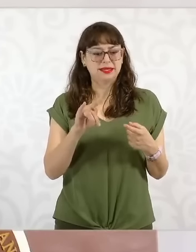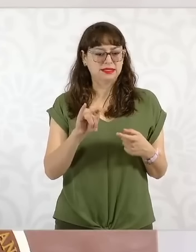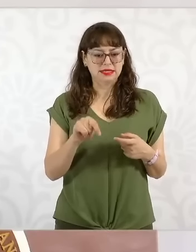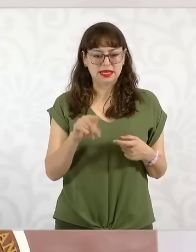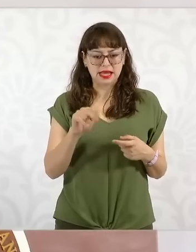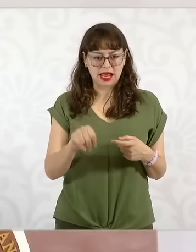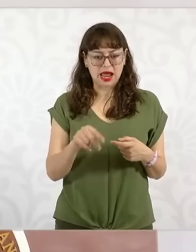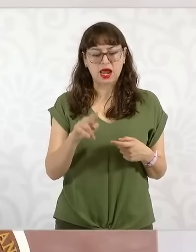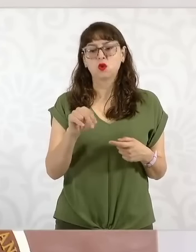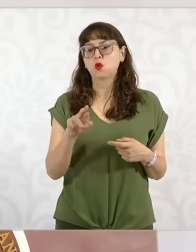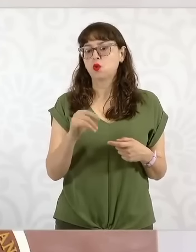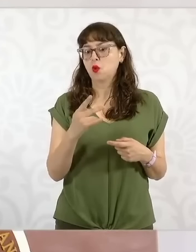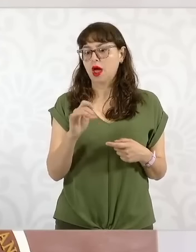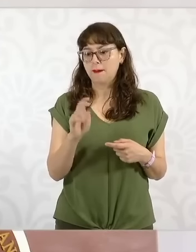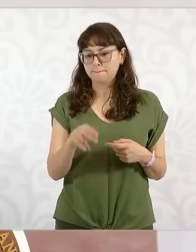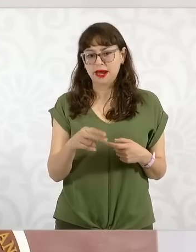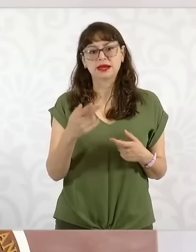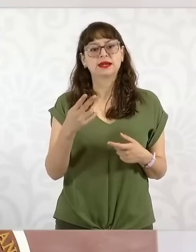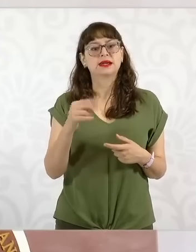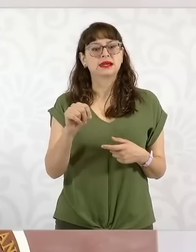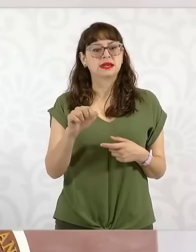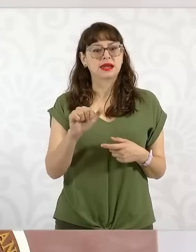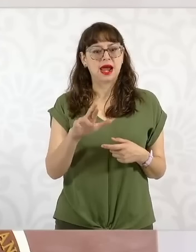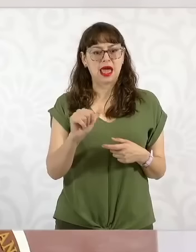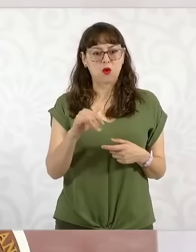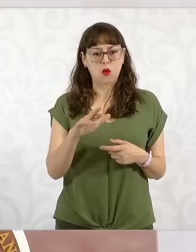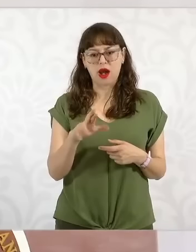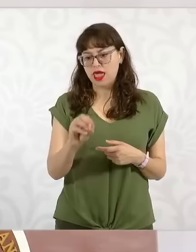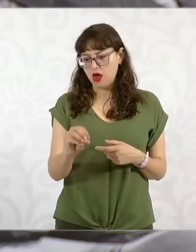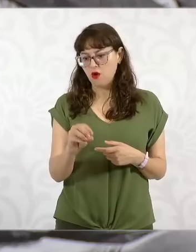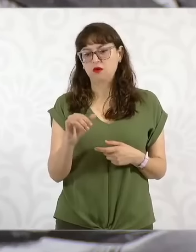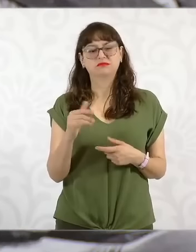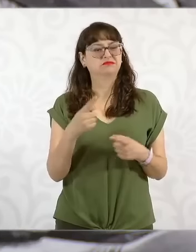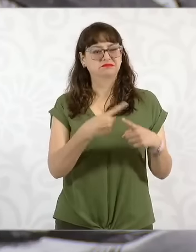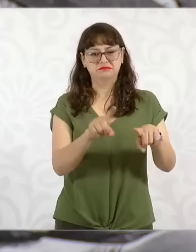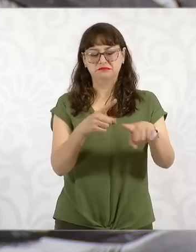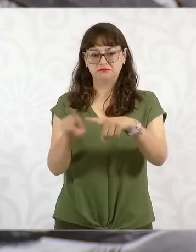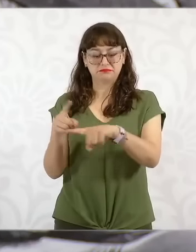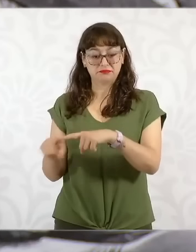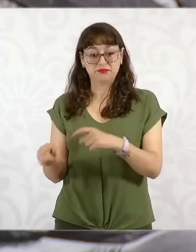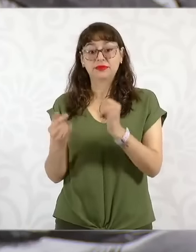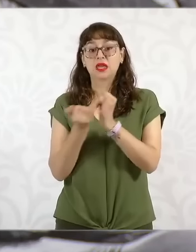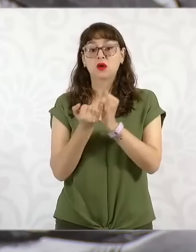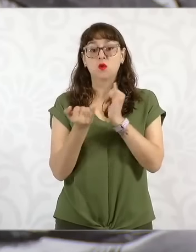Álvaro Bregón, Huandacareo, Tacámbaro y Ticio, así como en la zona metropolitana de Guadalajara,